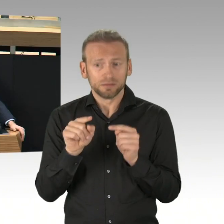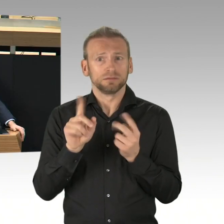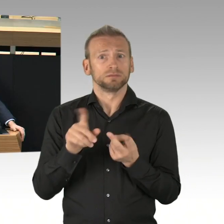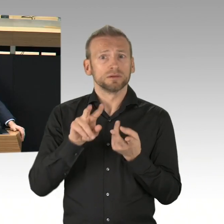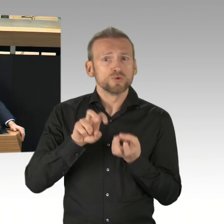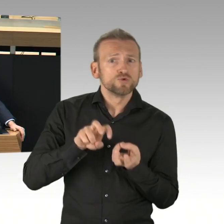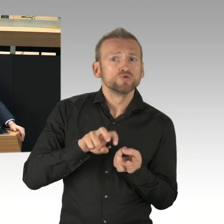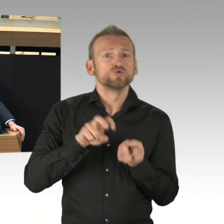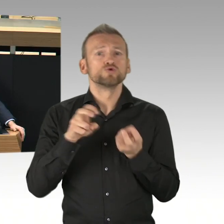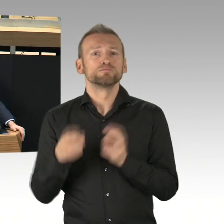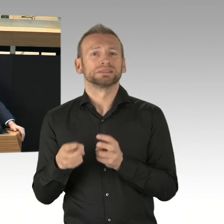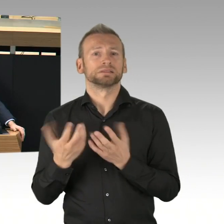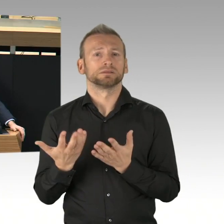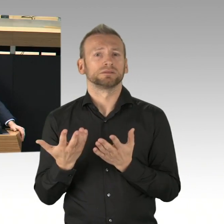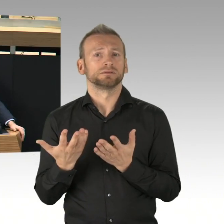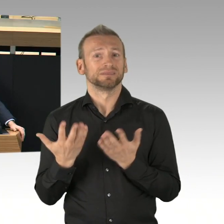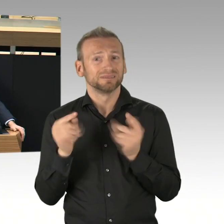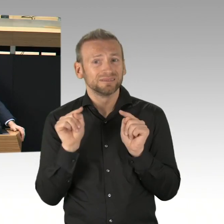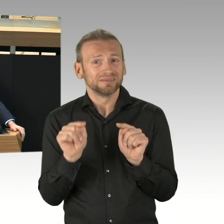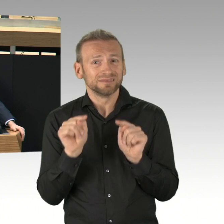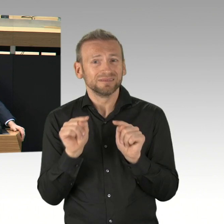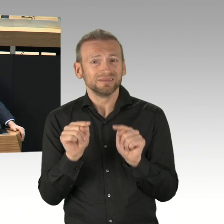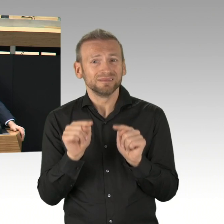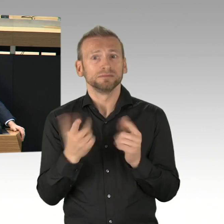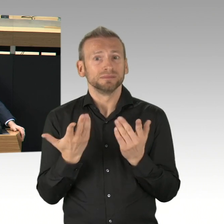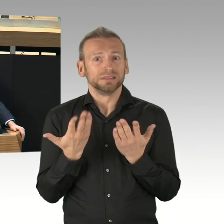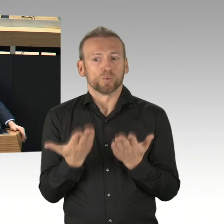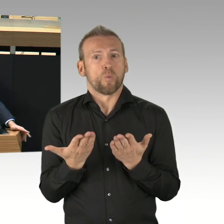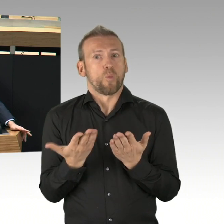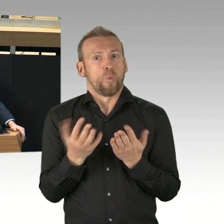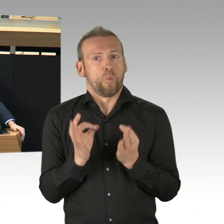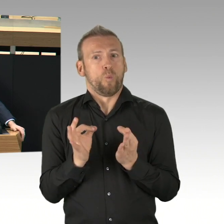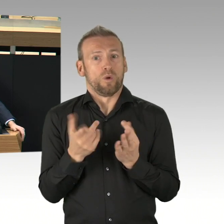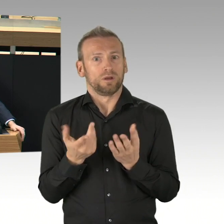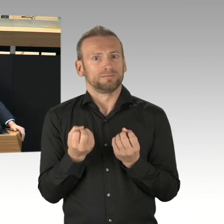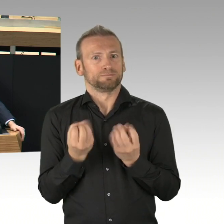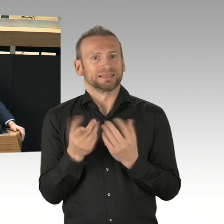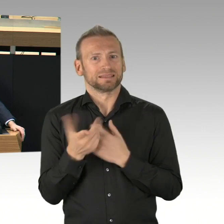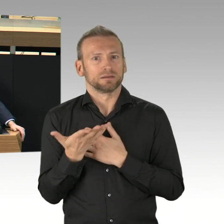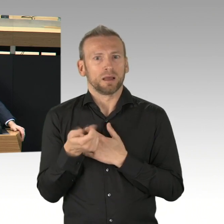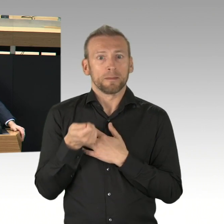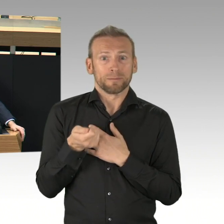(Präsidium) Gestatten Sie eine Zwischenfrage des Kollegen? (Rednerwechsel) Gerne.